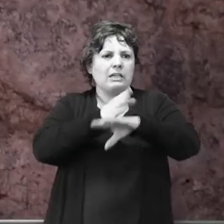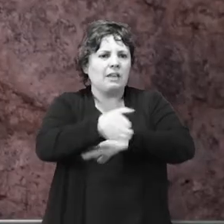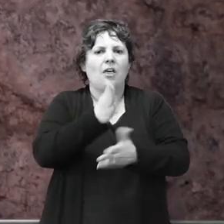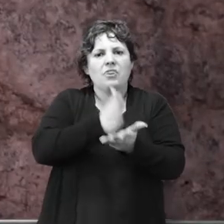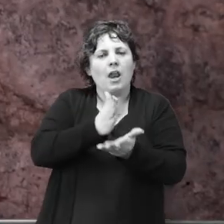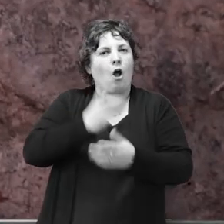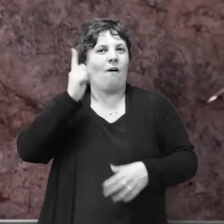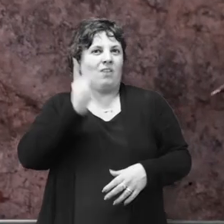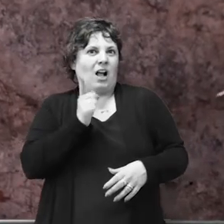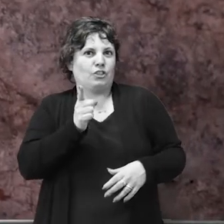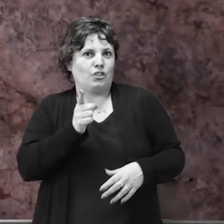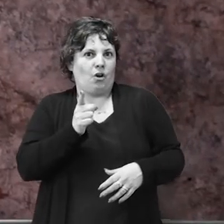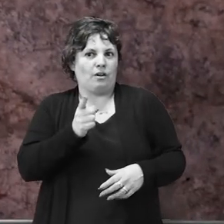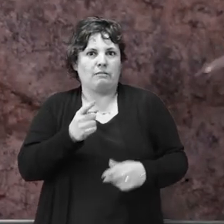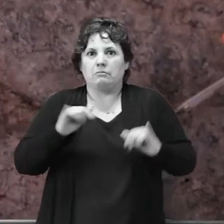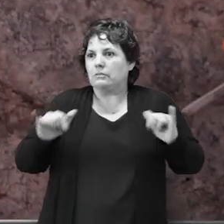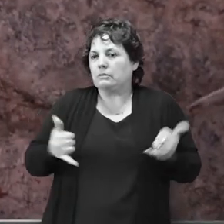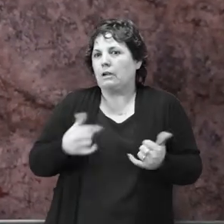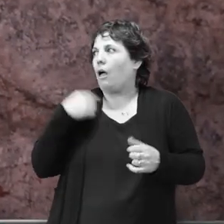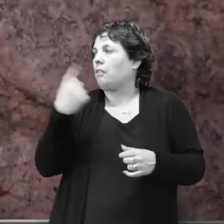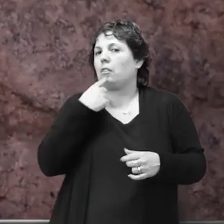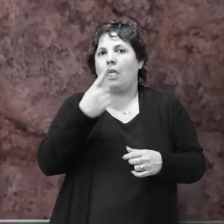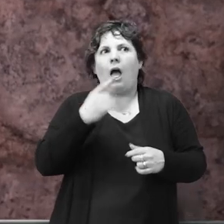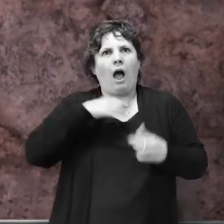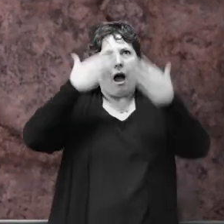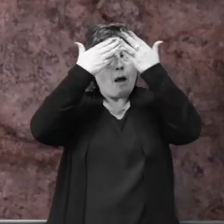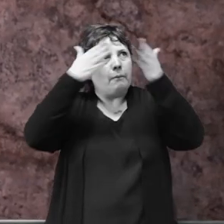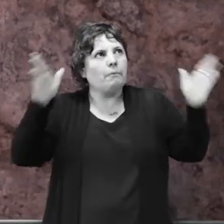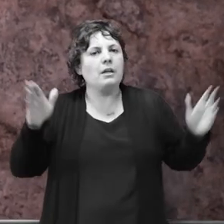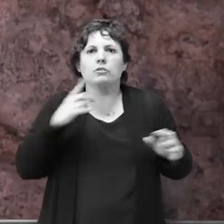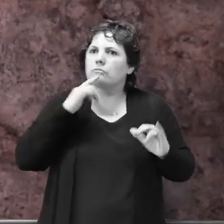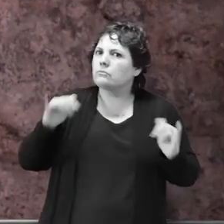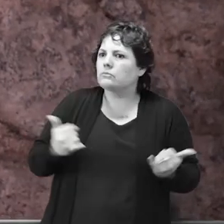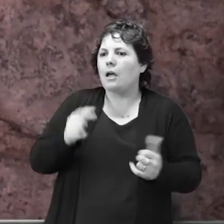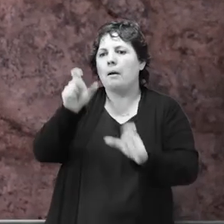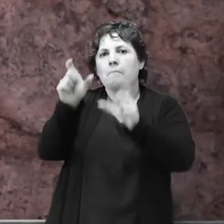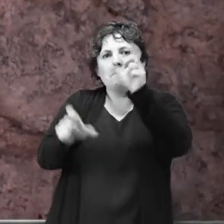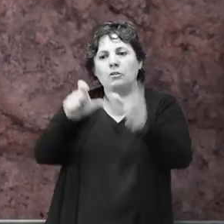hay como una disposición de que las migraciones son bien recibidas